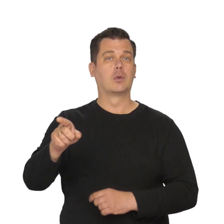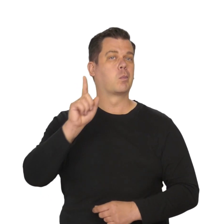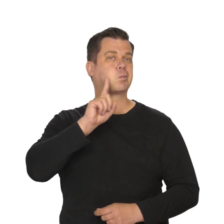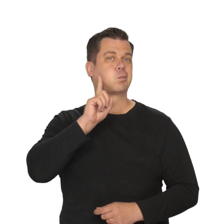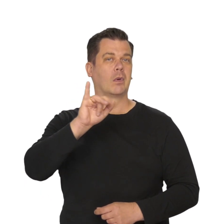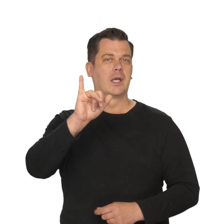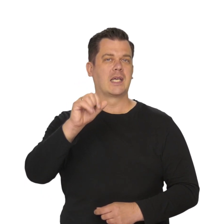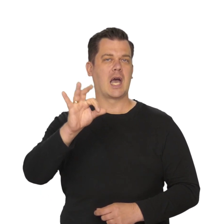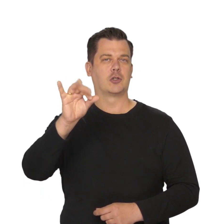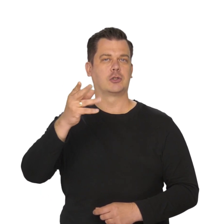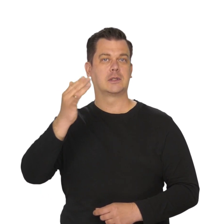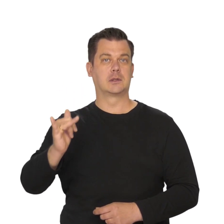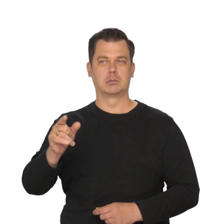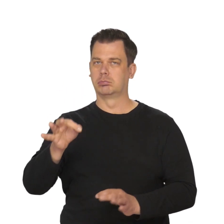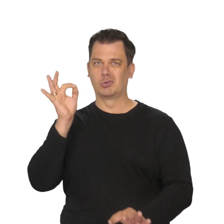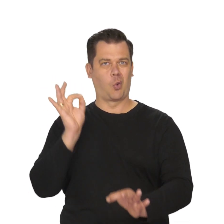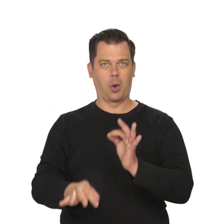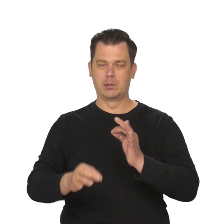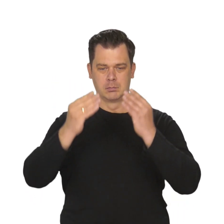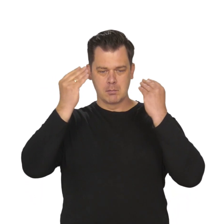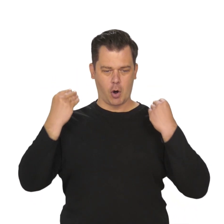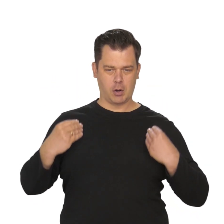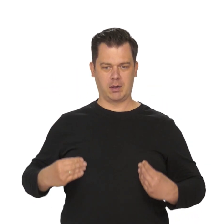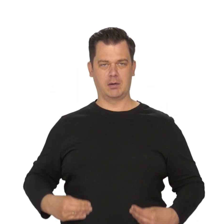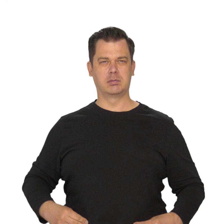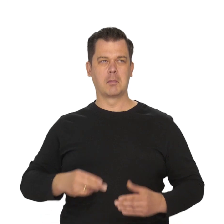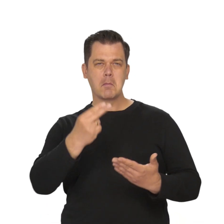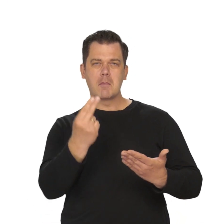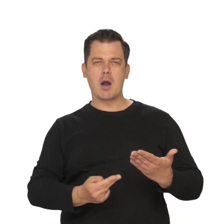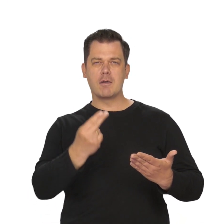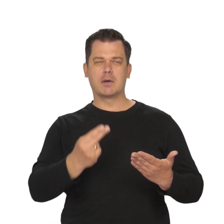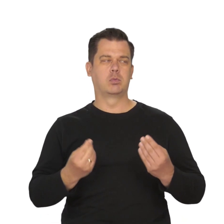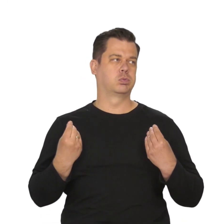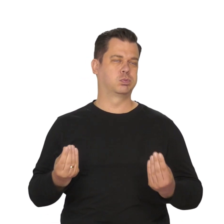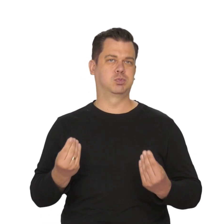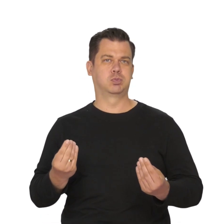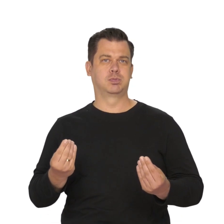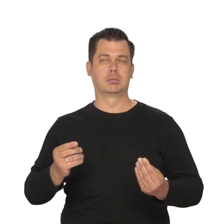Jasiński znakomicie opanował studia anatomiczne z modela.